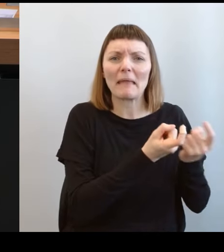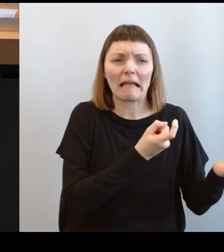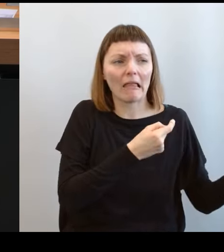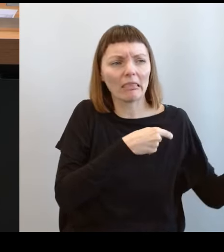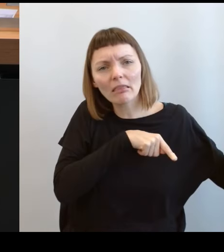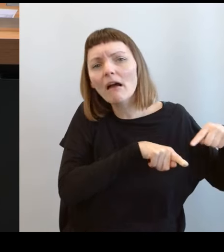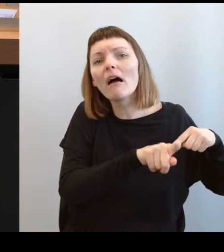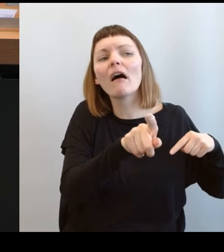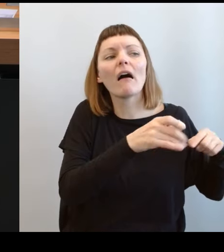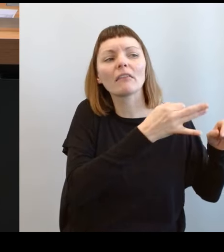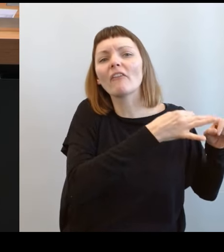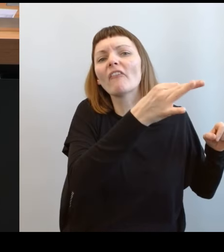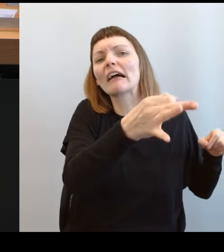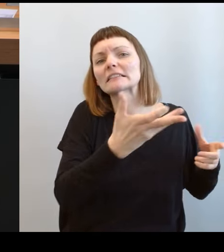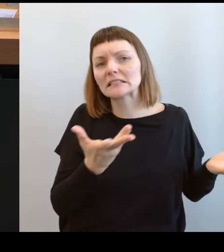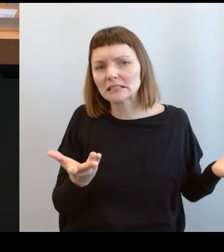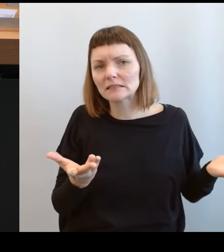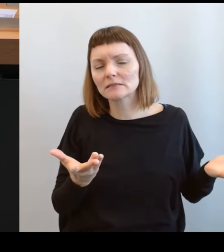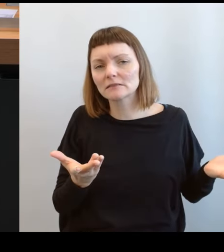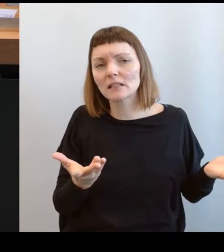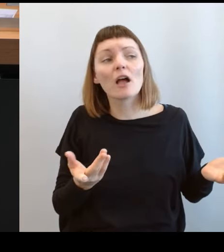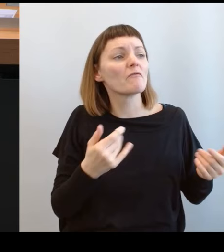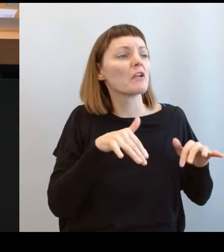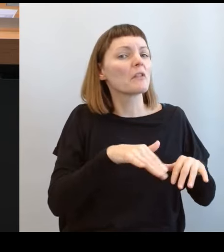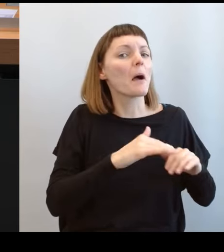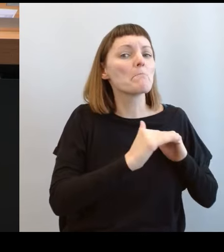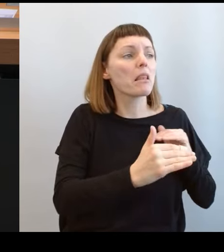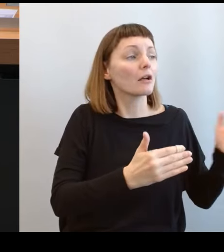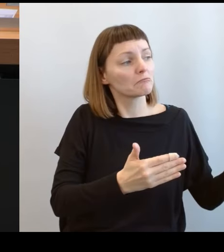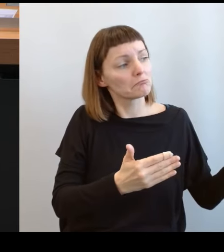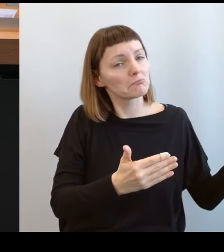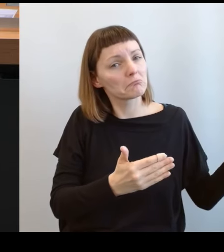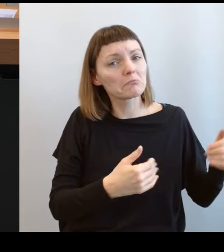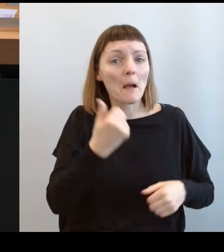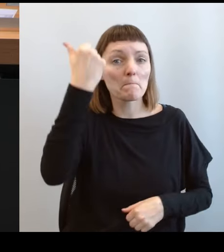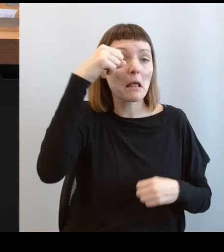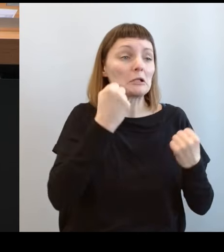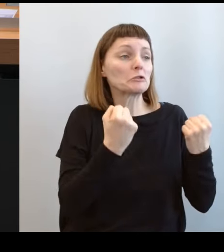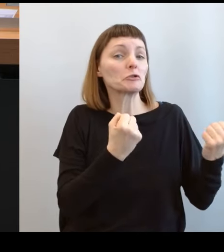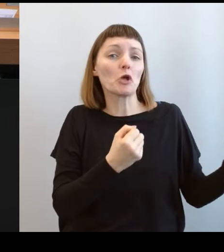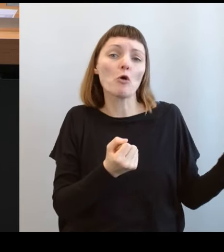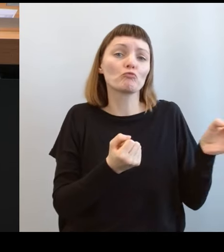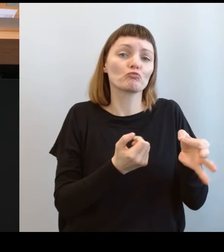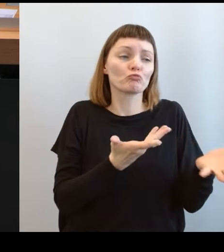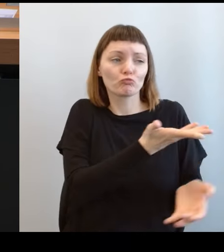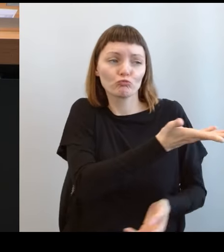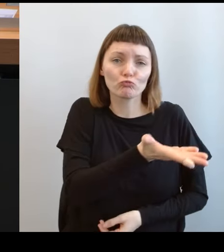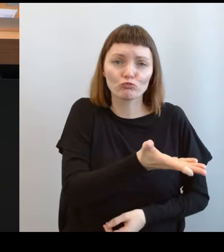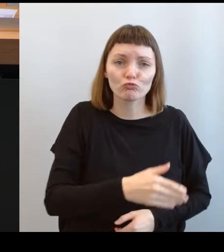und Berlin ist ein sicherer Hafen und gleichzeitig stellen Aie sich als Retter der Mieter dar, insbesondere